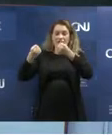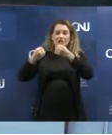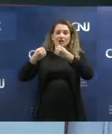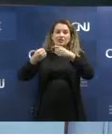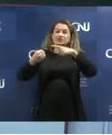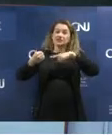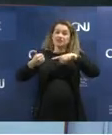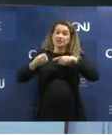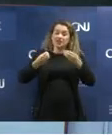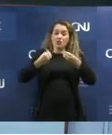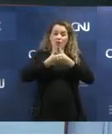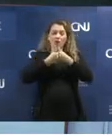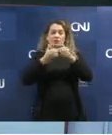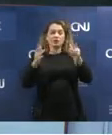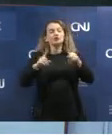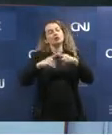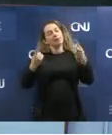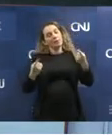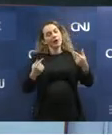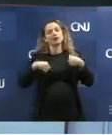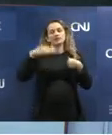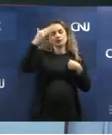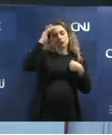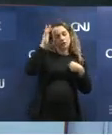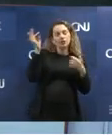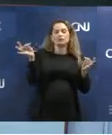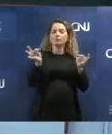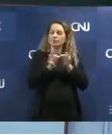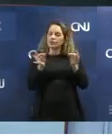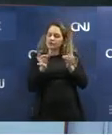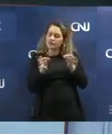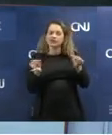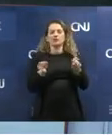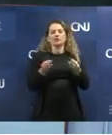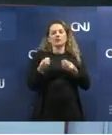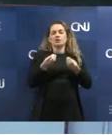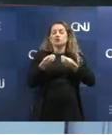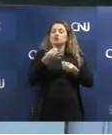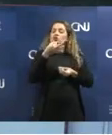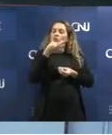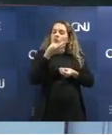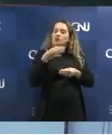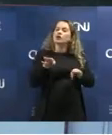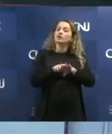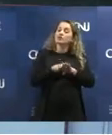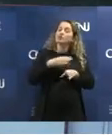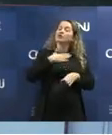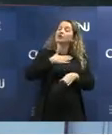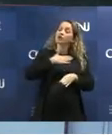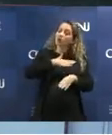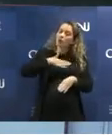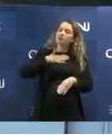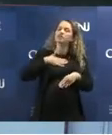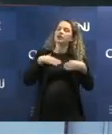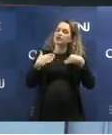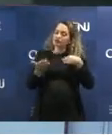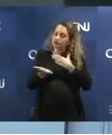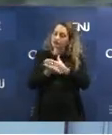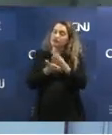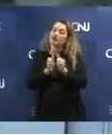Mas eu compreendo perfeitamente a posição e gostaria de acompanhar o ministro. De fato, esse é um visões de